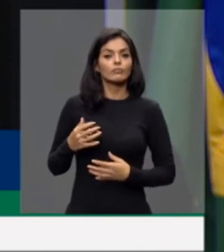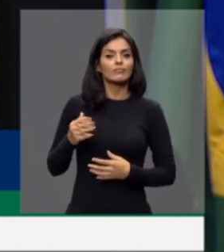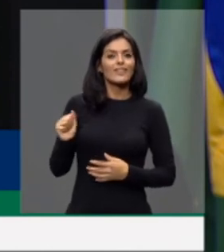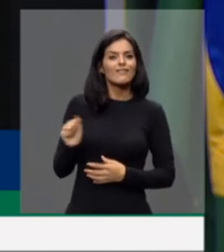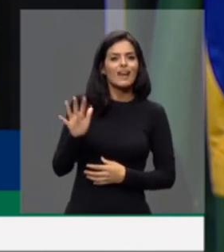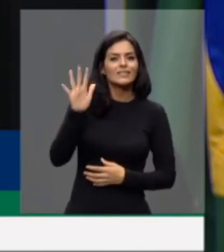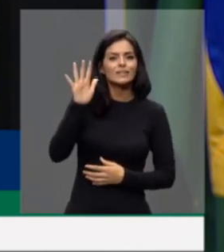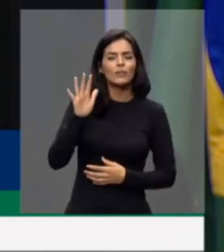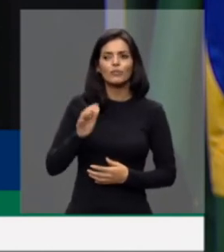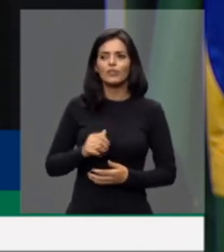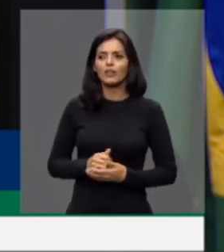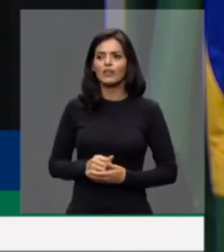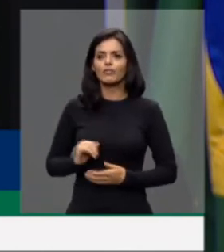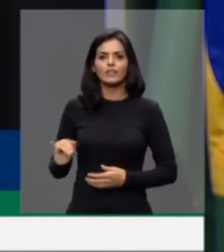EXISTE. EM MINAS GERAIS JÁ